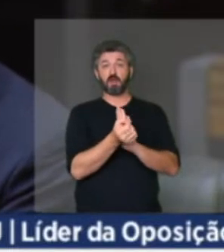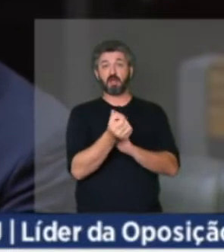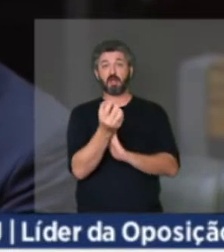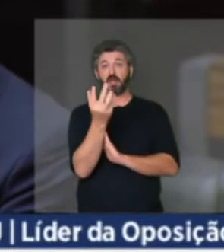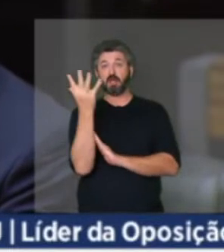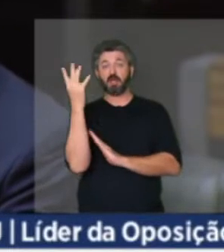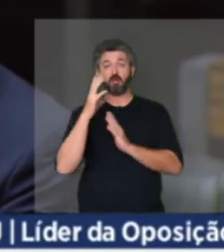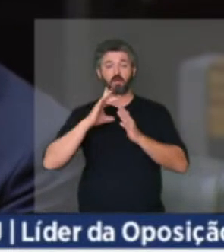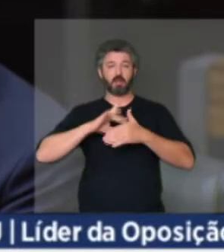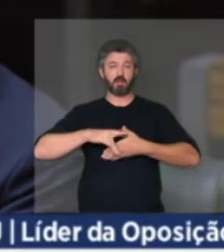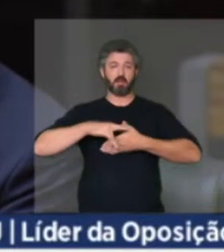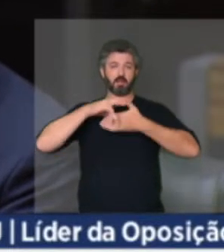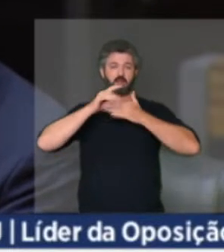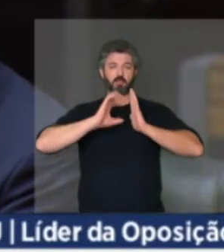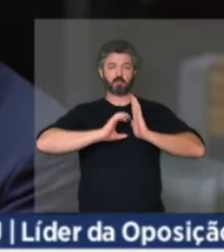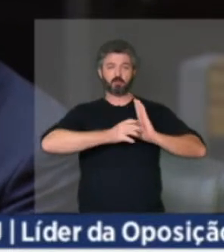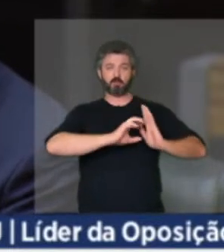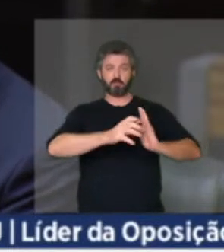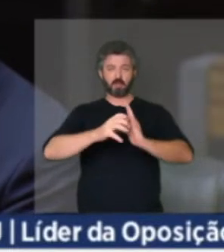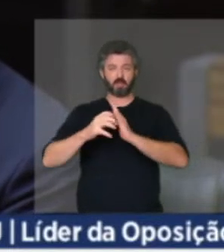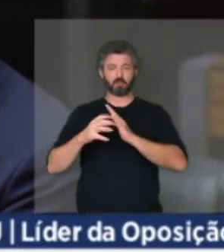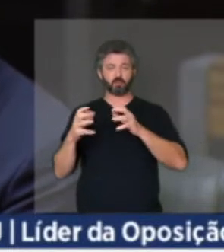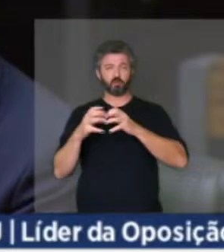TAMBÉM DE ALGUNS VICE LÍDERES COMO, POR EXEMPLO, O DEPUTADO HENRIQUE FONTANA.